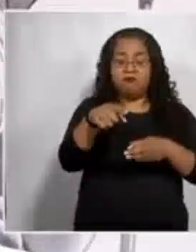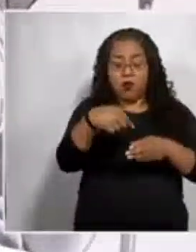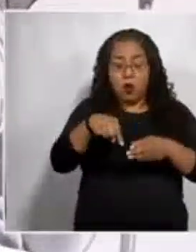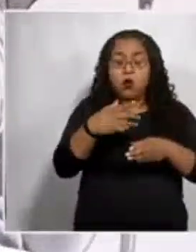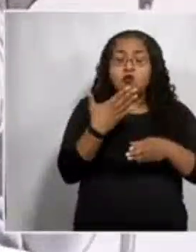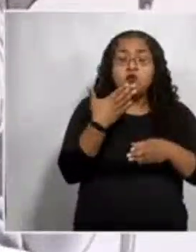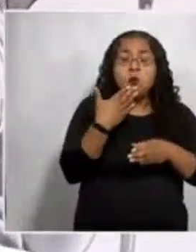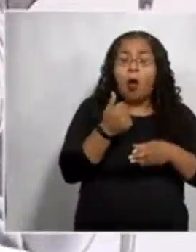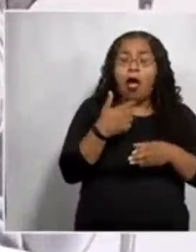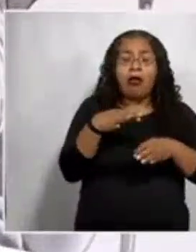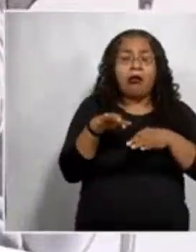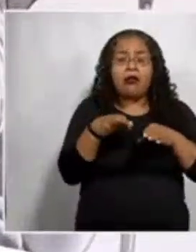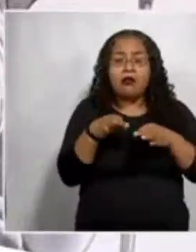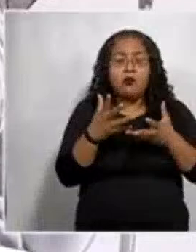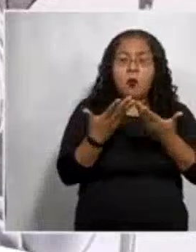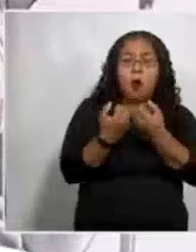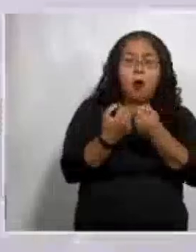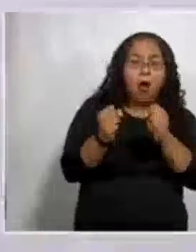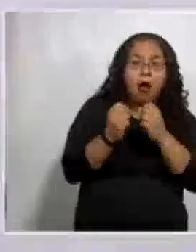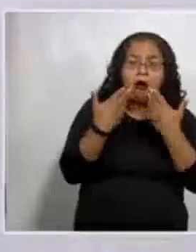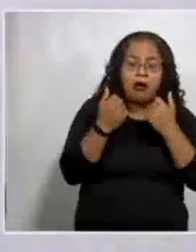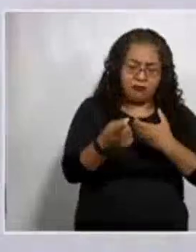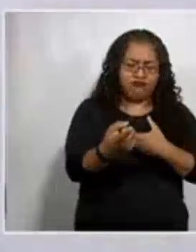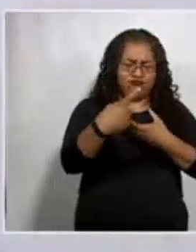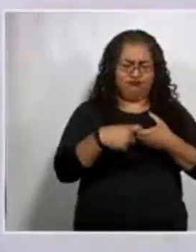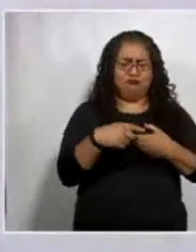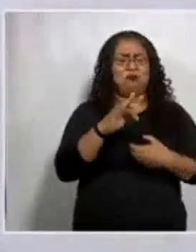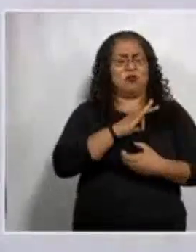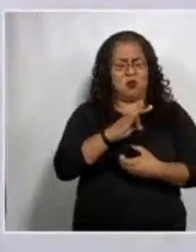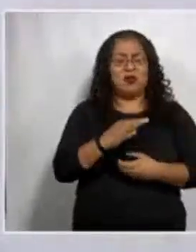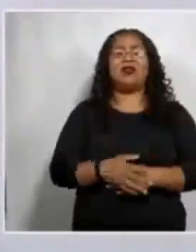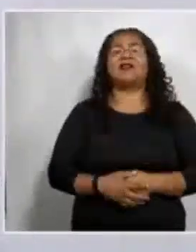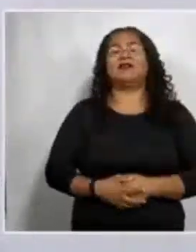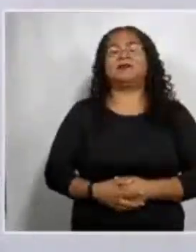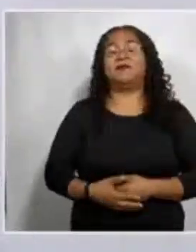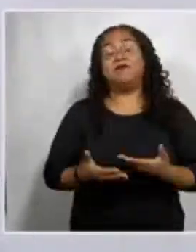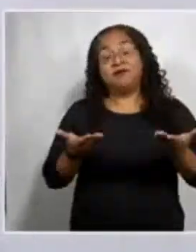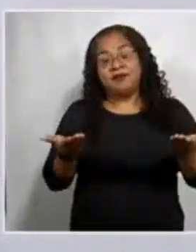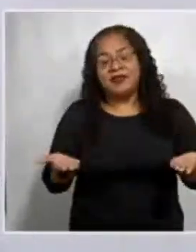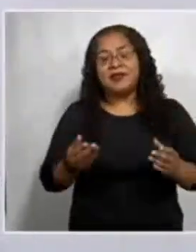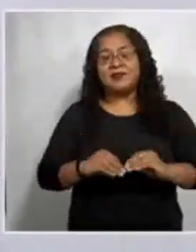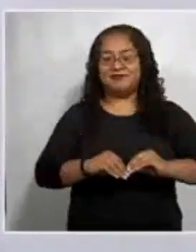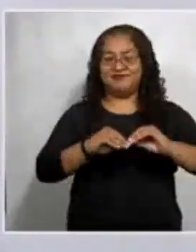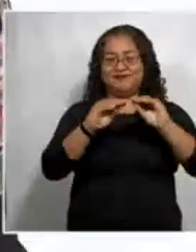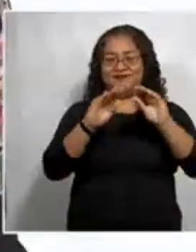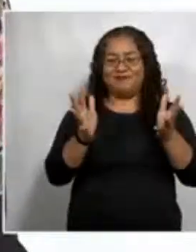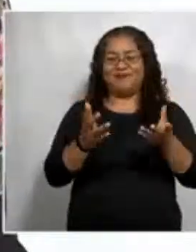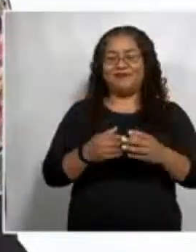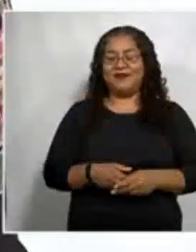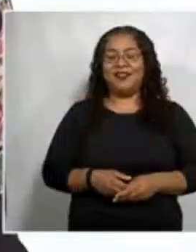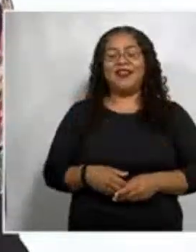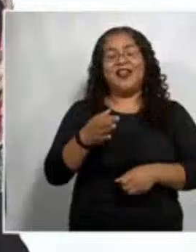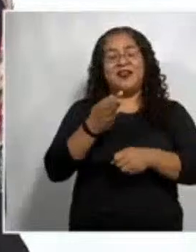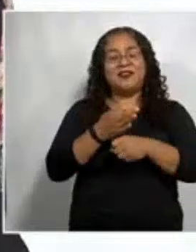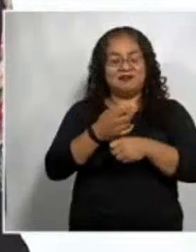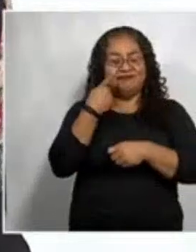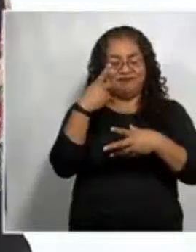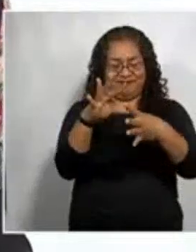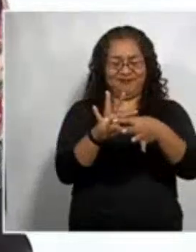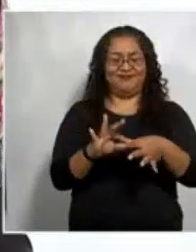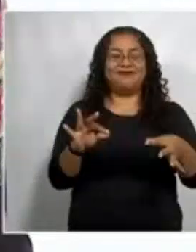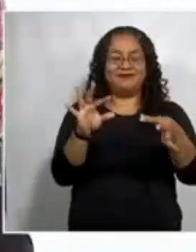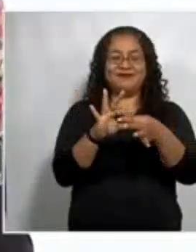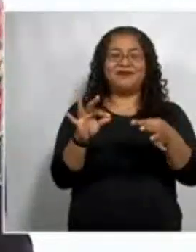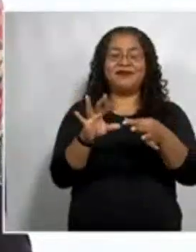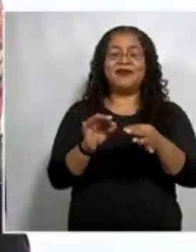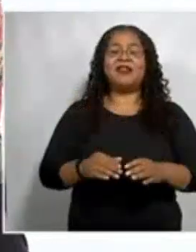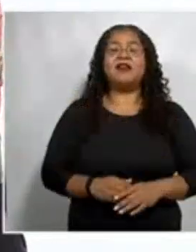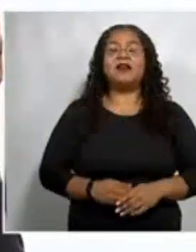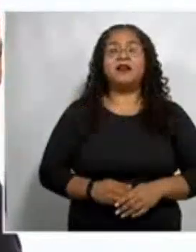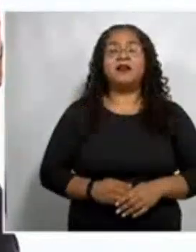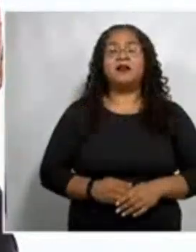seguridad social. Bueno, por razones históricas, ahora les platico por qué. Eh, a mí me da mucho